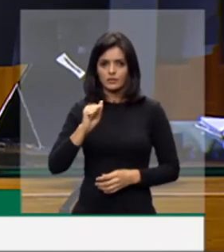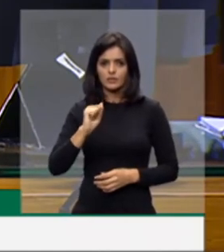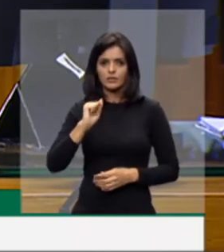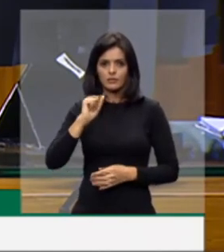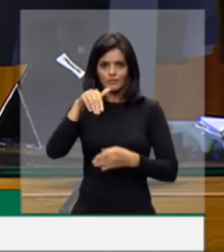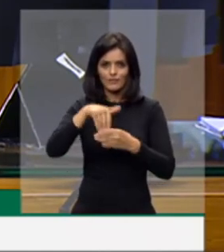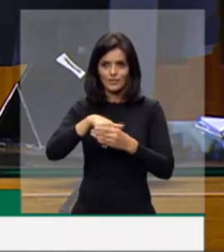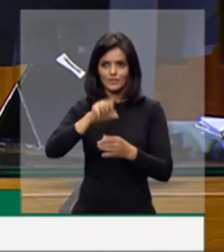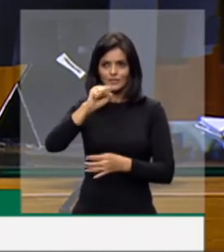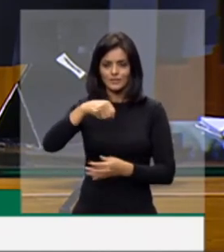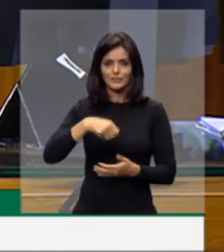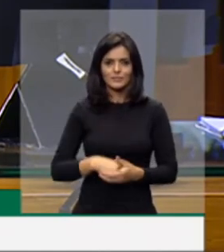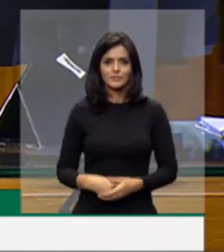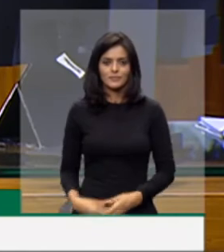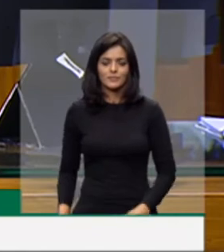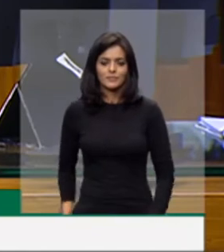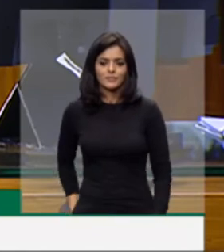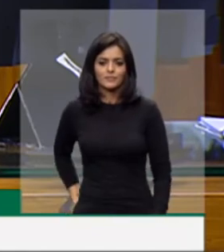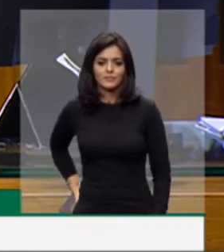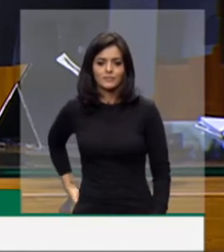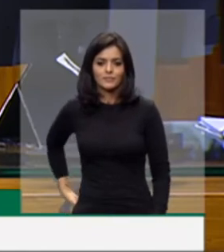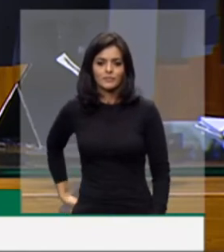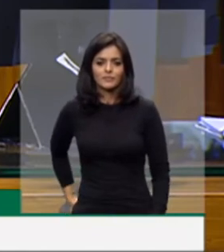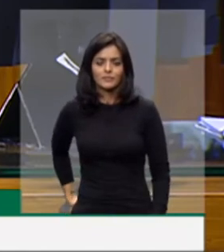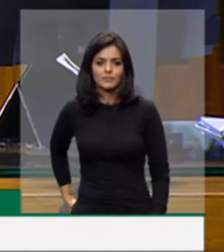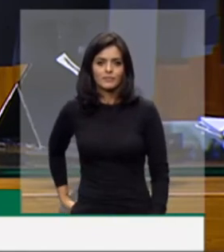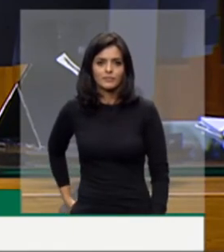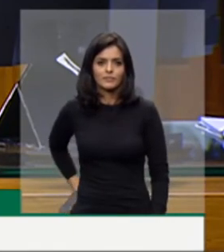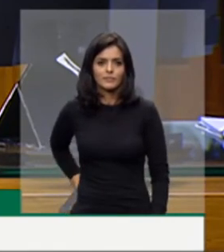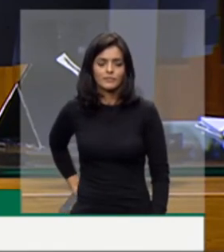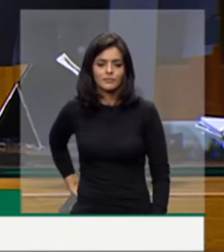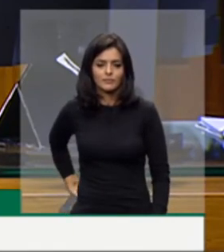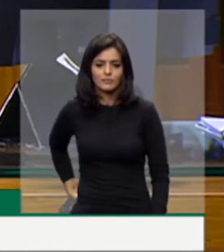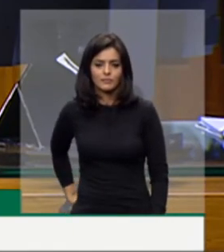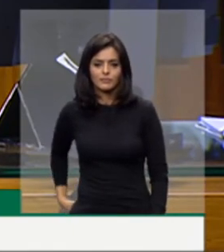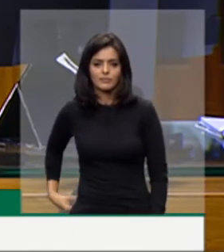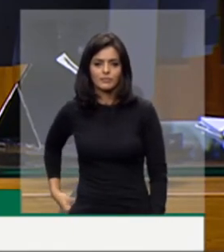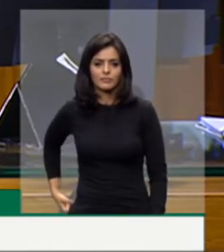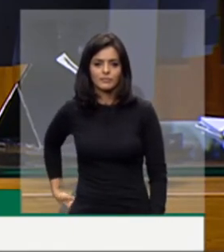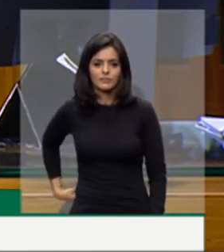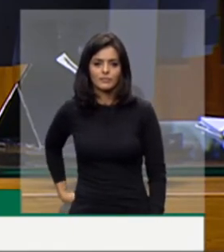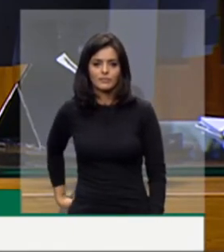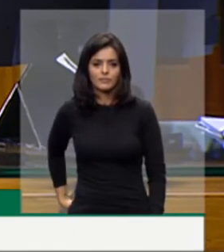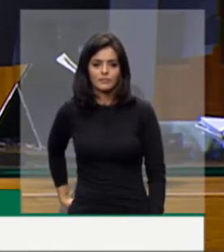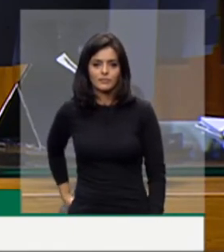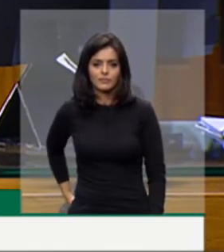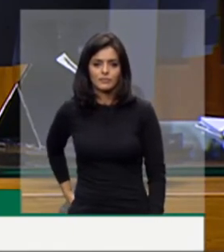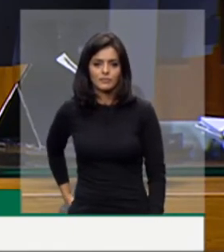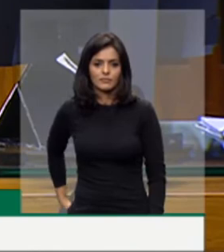[PRESIDENTE]: PASSA-SE É VOTAÇÃO. [DEPUTADO]: CIDADANIA SIM, SENHOR PRESIDENTE, POR FAVOR. -- [PRESIDENTE]: